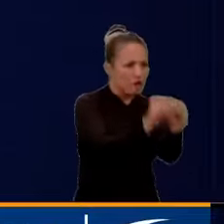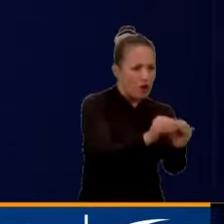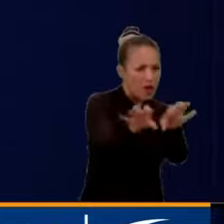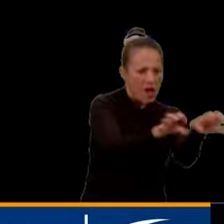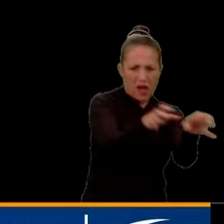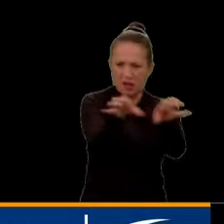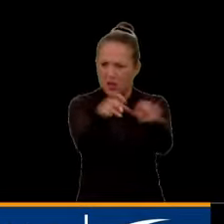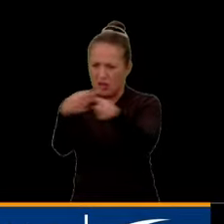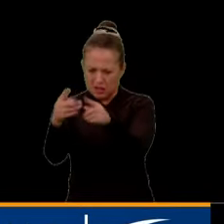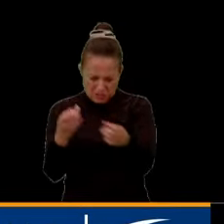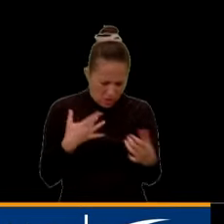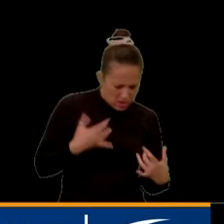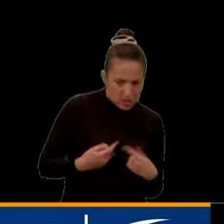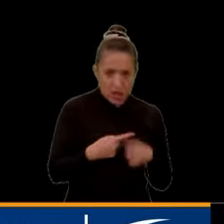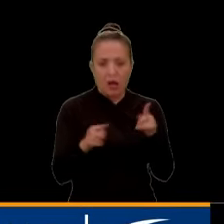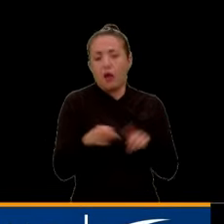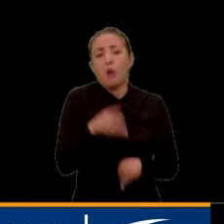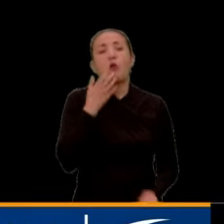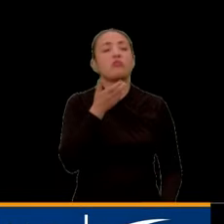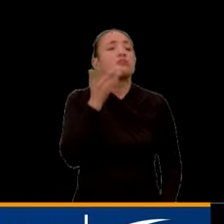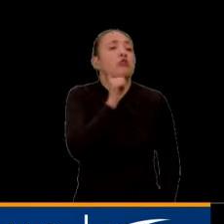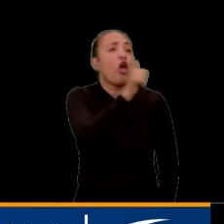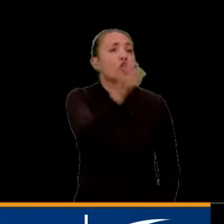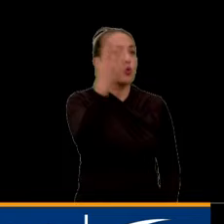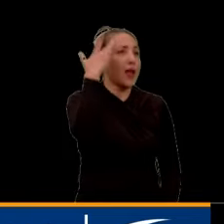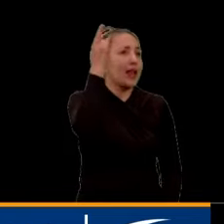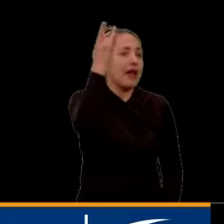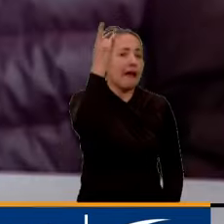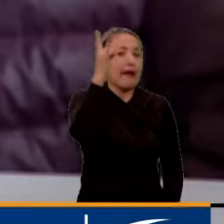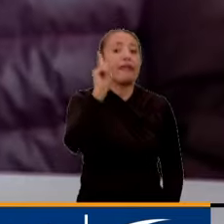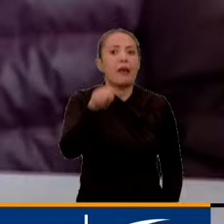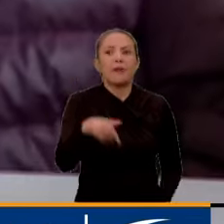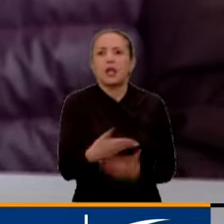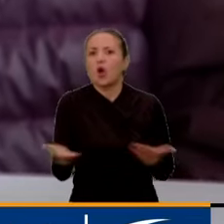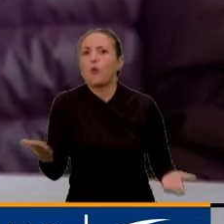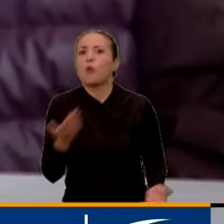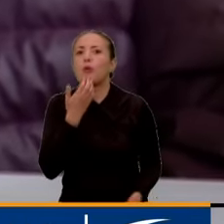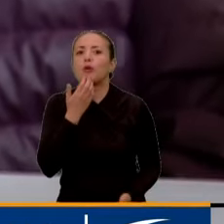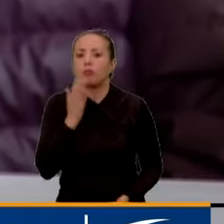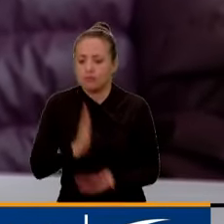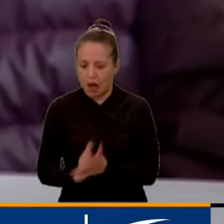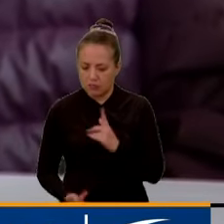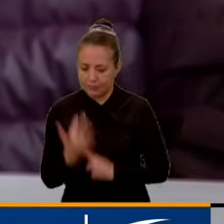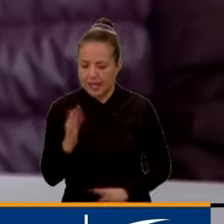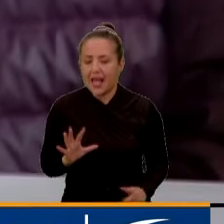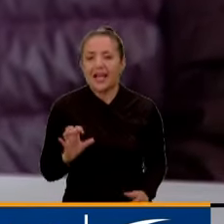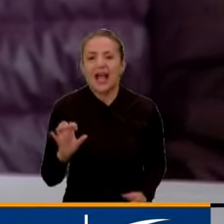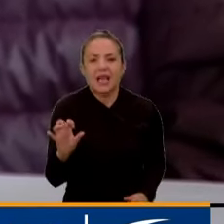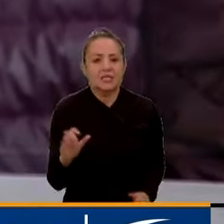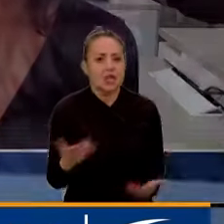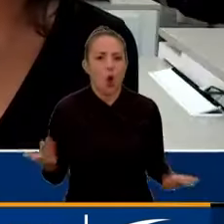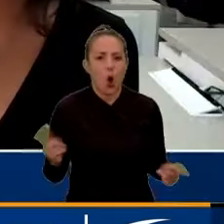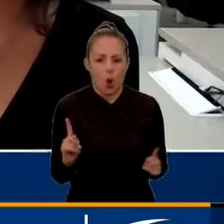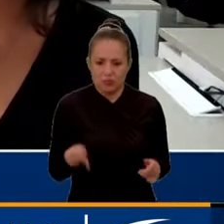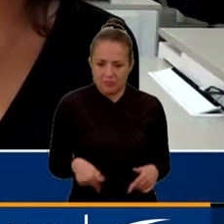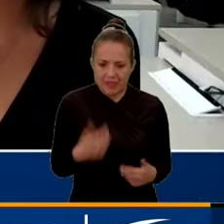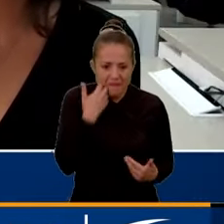todo el cuerpo, por eso la